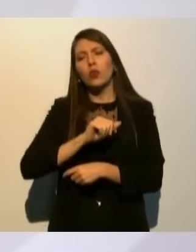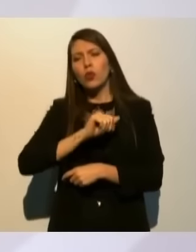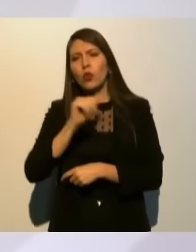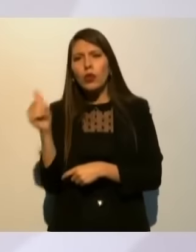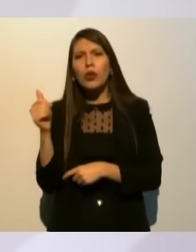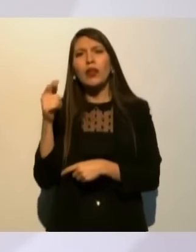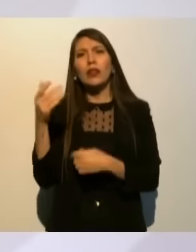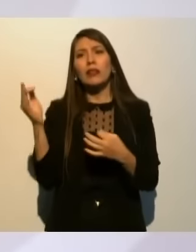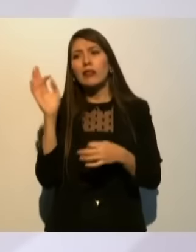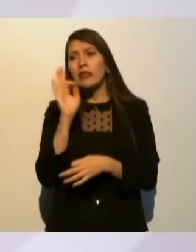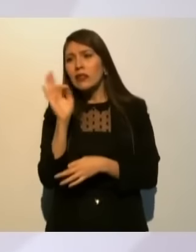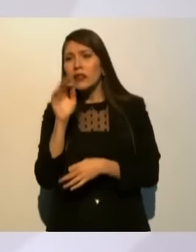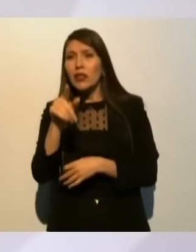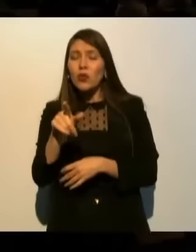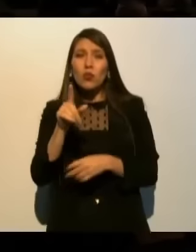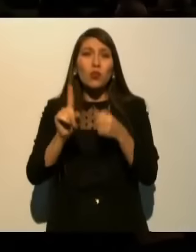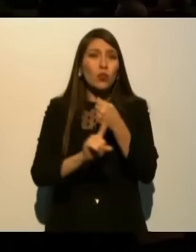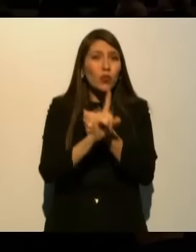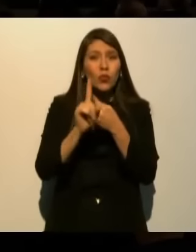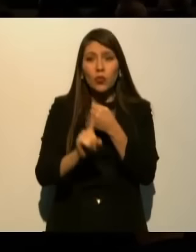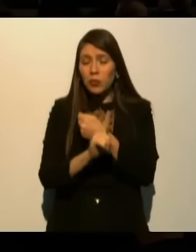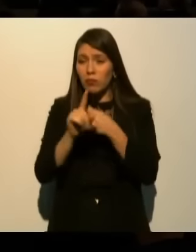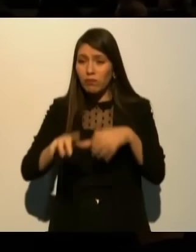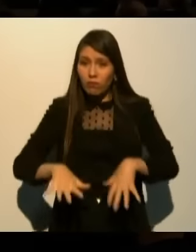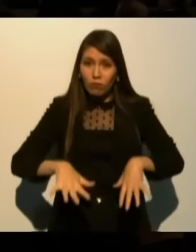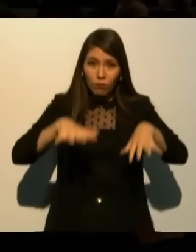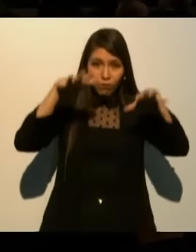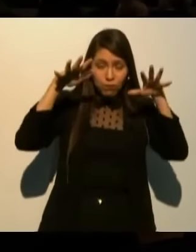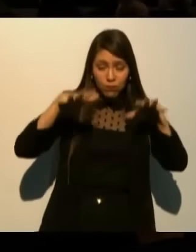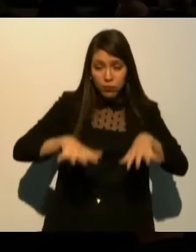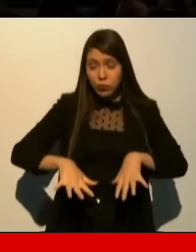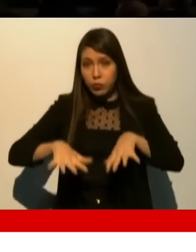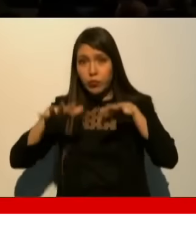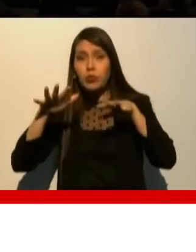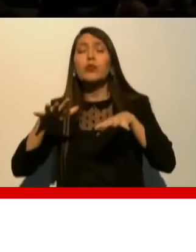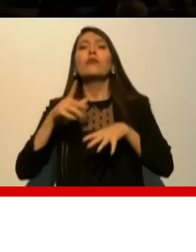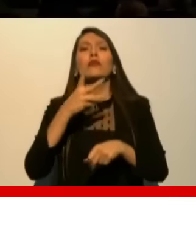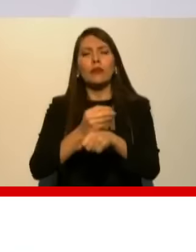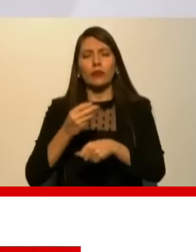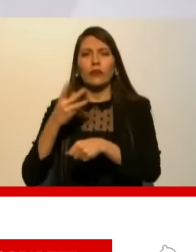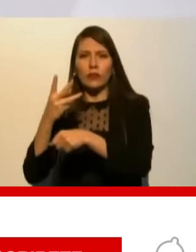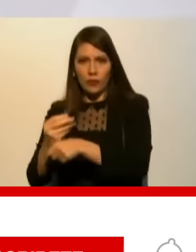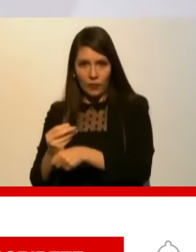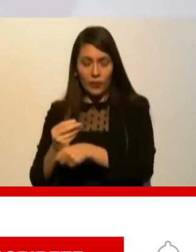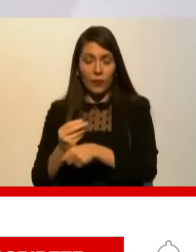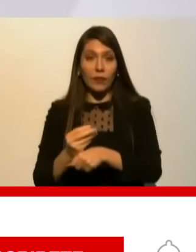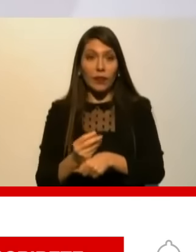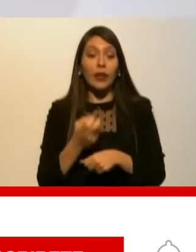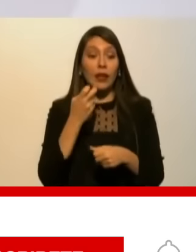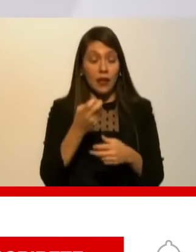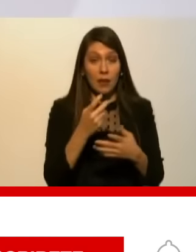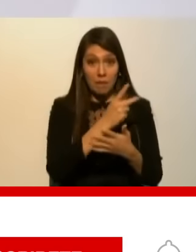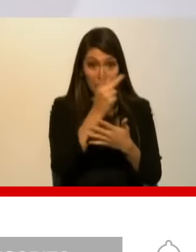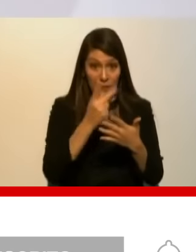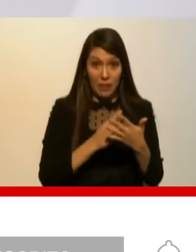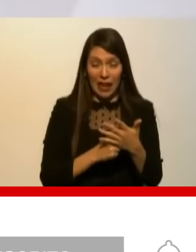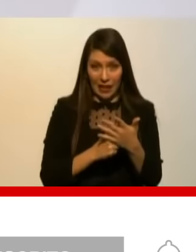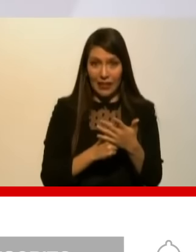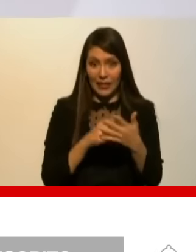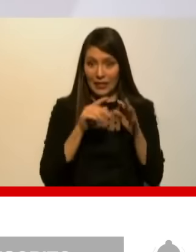de inundaciones a partir de este plan maestro en esencia lo que estamos planteando es ponernos de